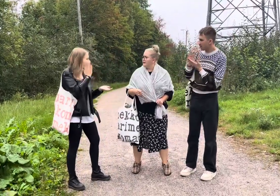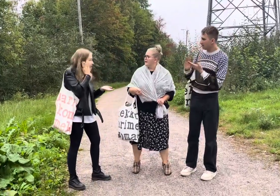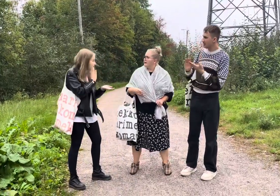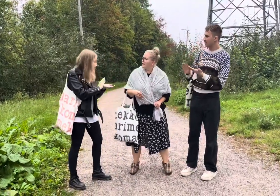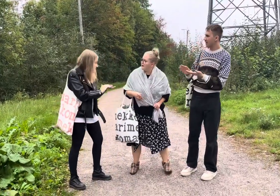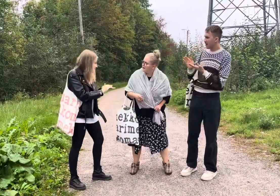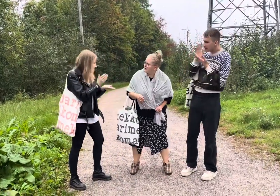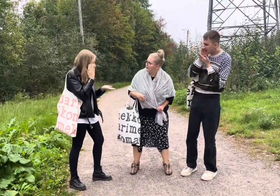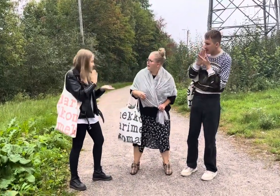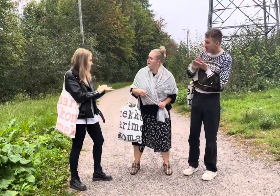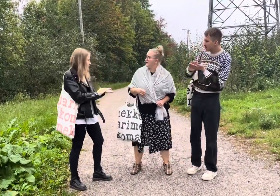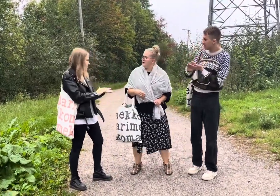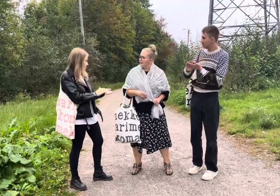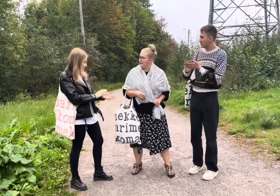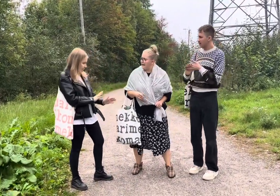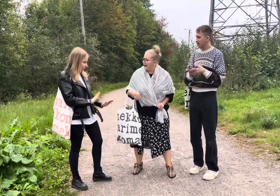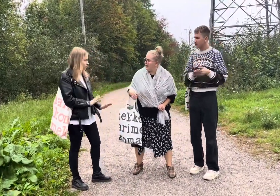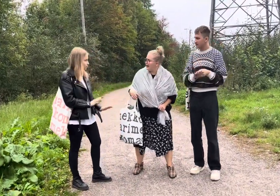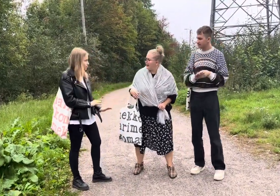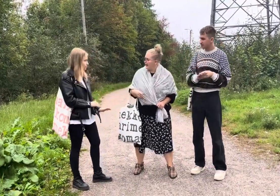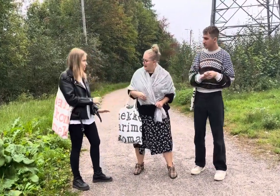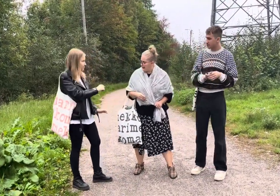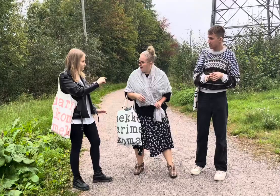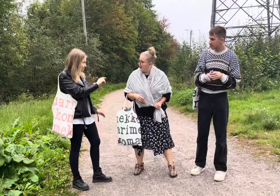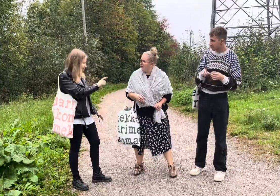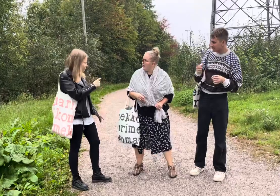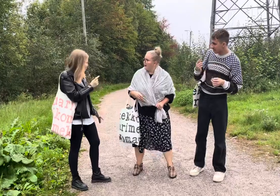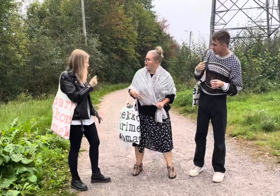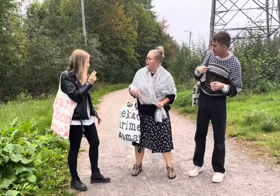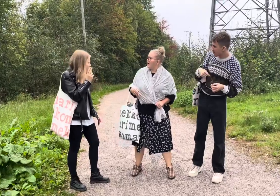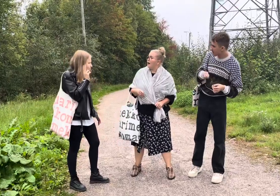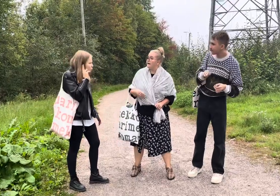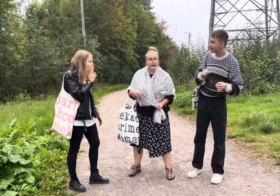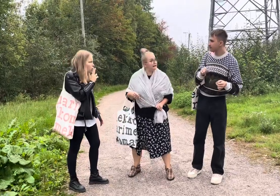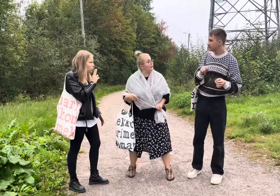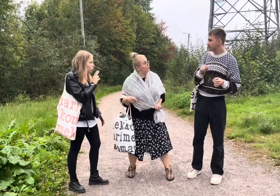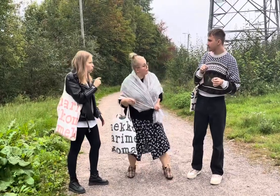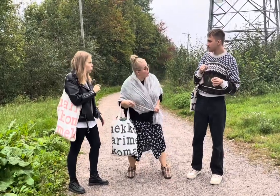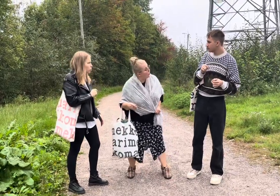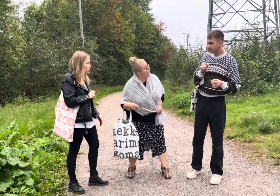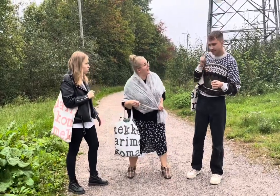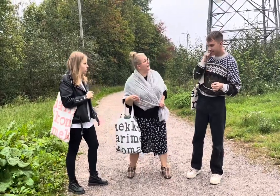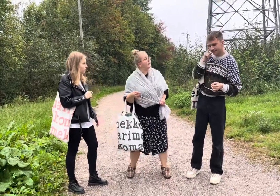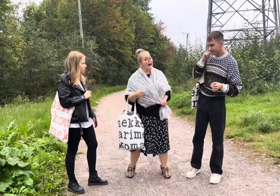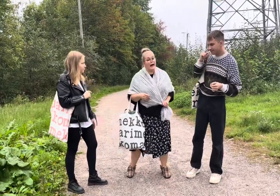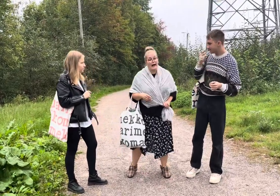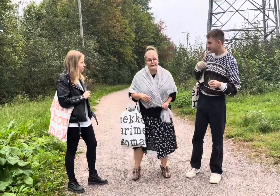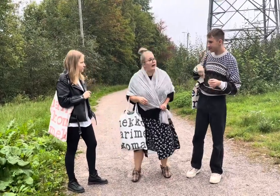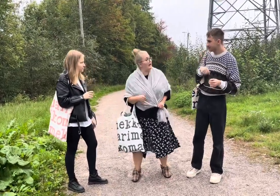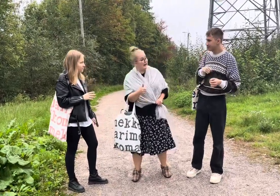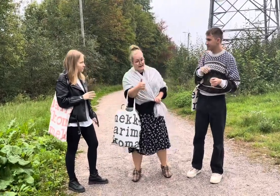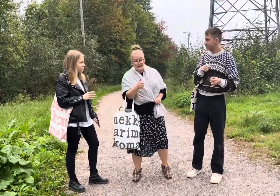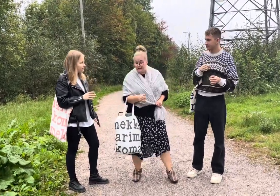Ai, anteeksi! Mitä? Ai te ette kuule! Jaa jaa.